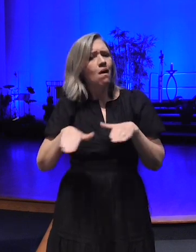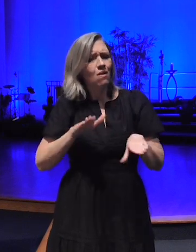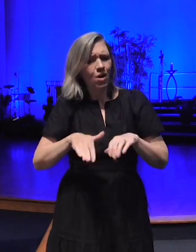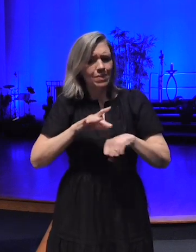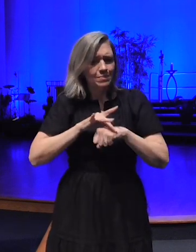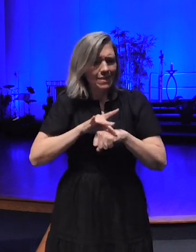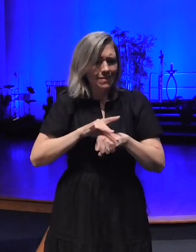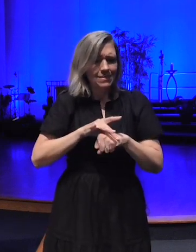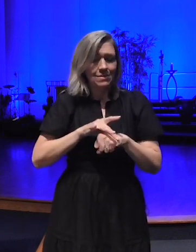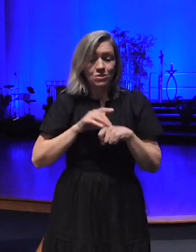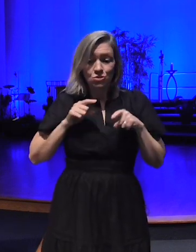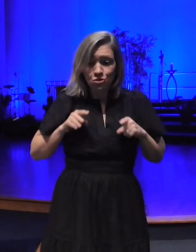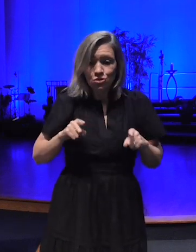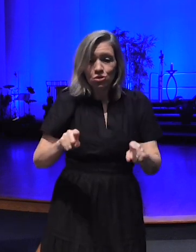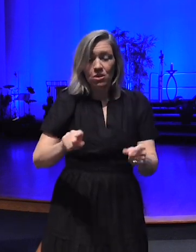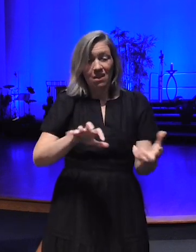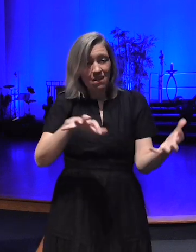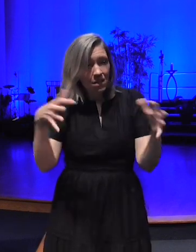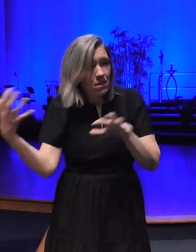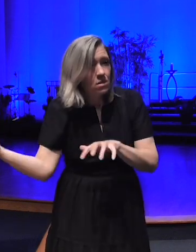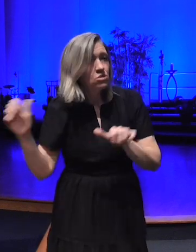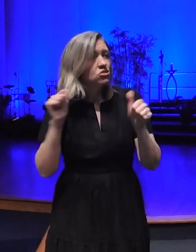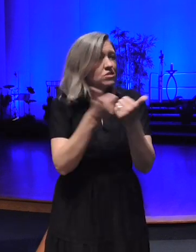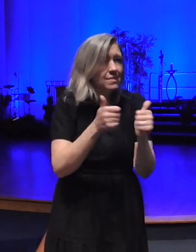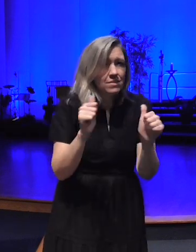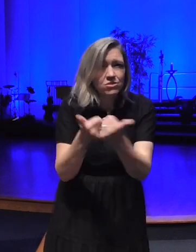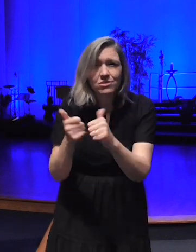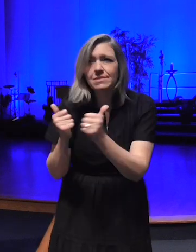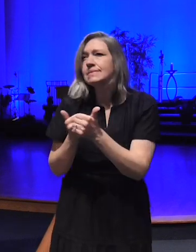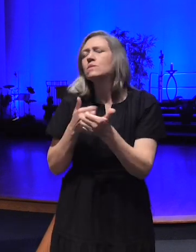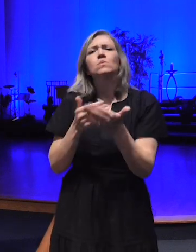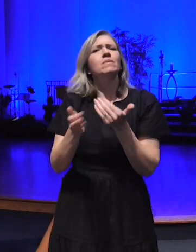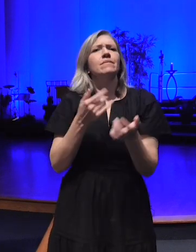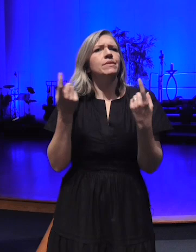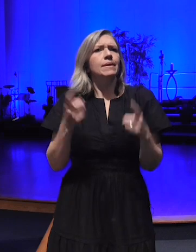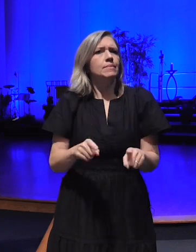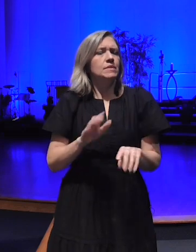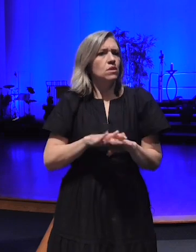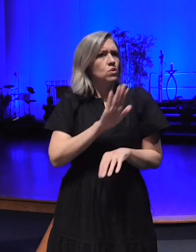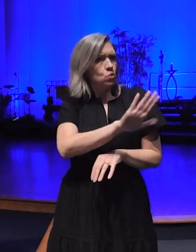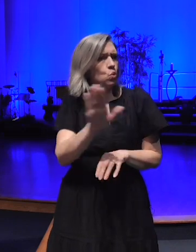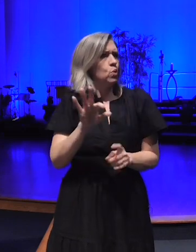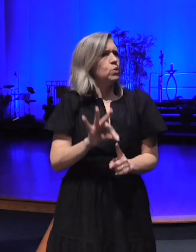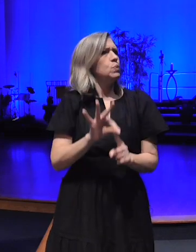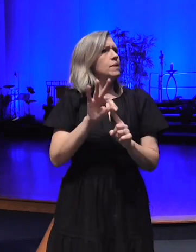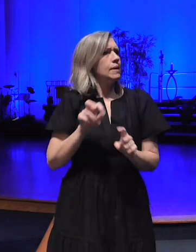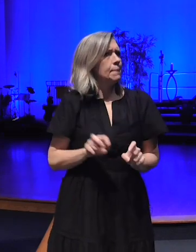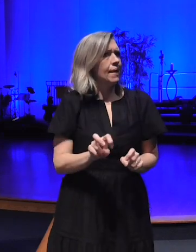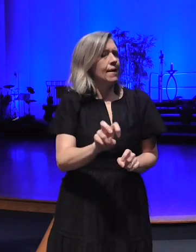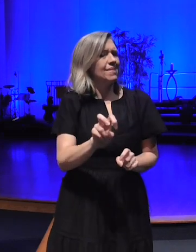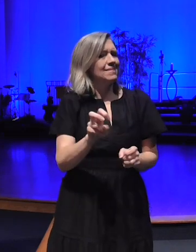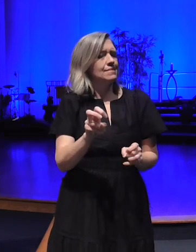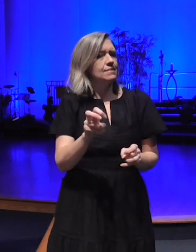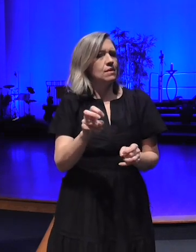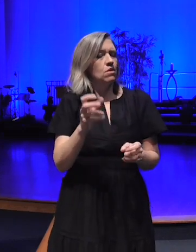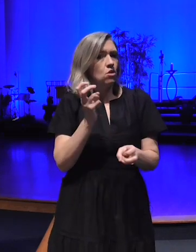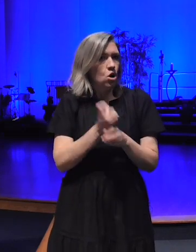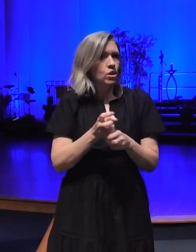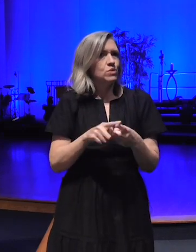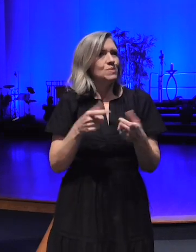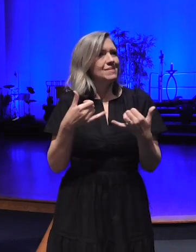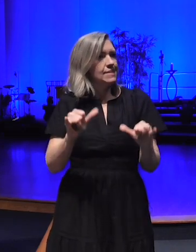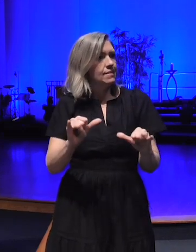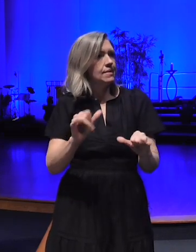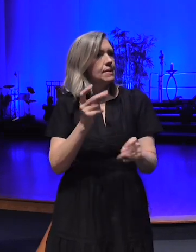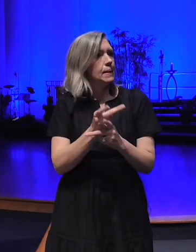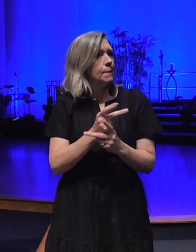desafíos y todo lo que viene a través de nuestros Caminos únicos y todavía mantener un corazón de compasión